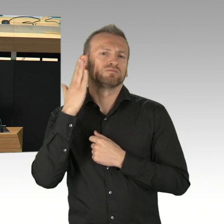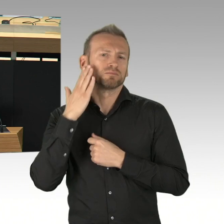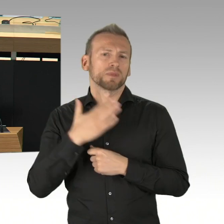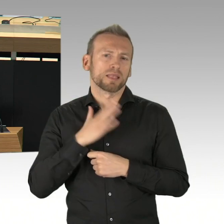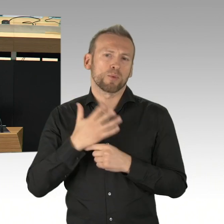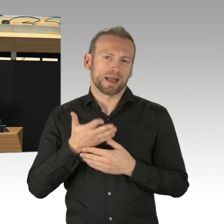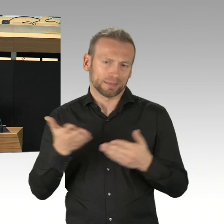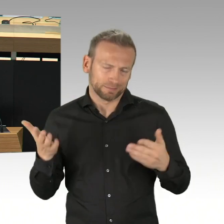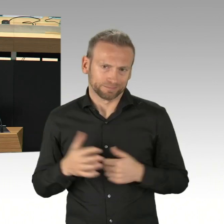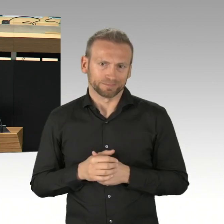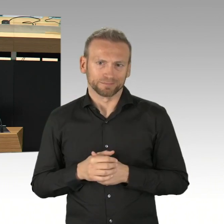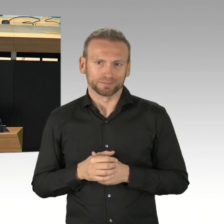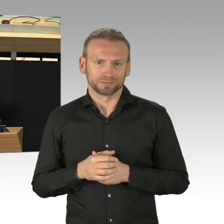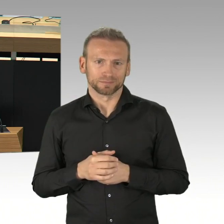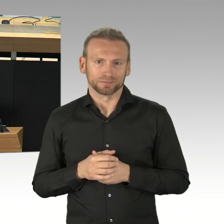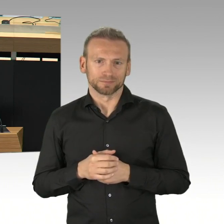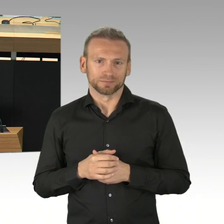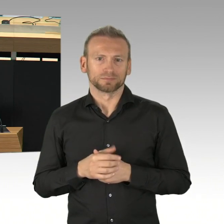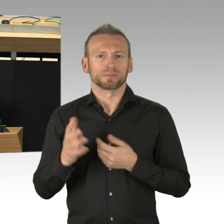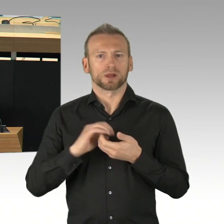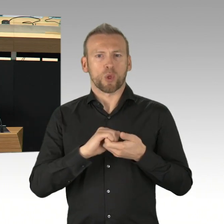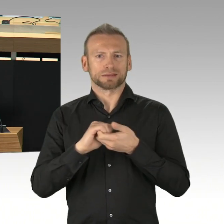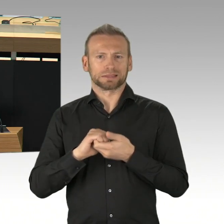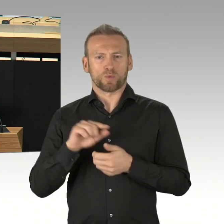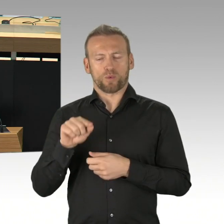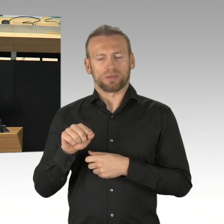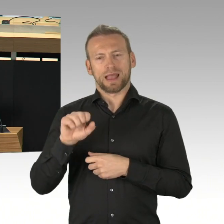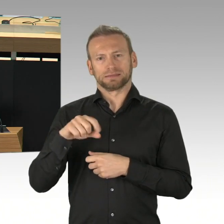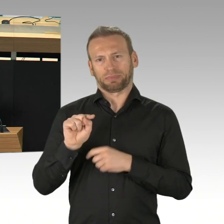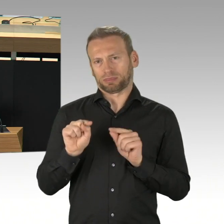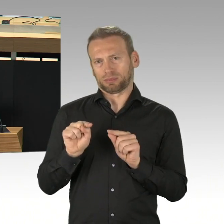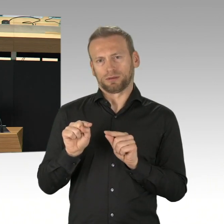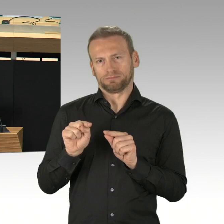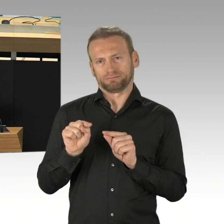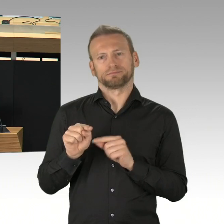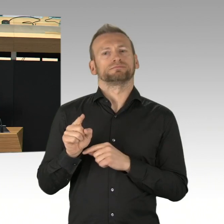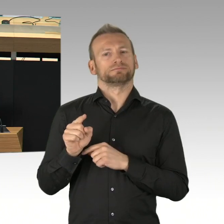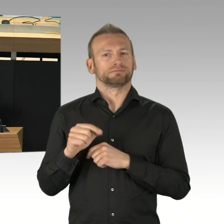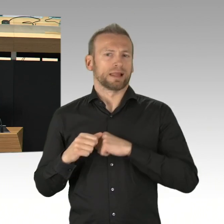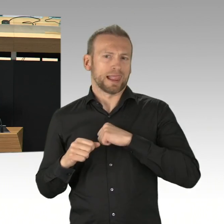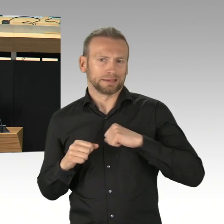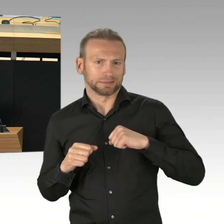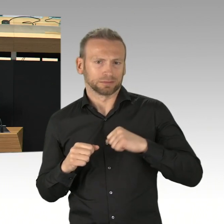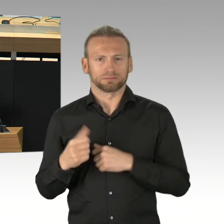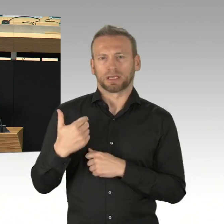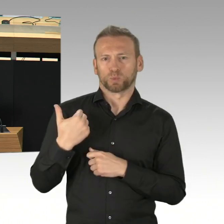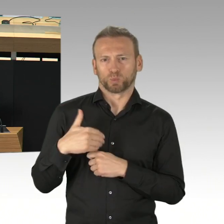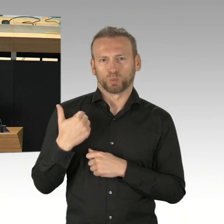geht die Zahl der Wohnungsbaugenehmigungen in Berlin zurück. Es fehlen jetzt schon, es fehlen jetzt schon viele Wohnungen.